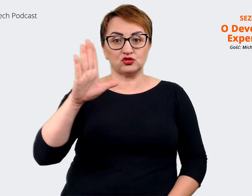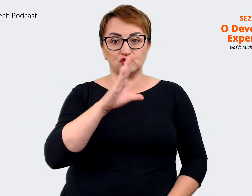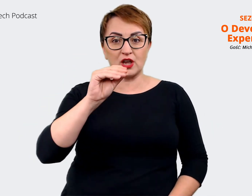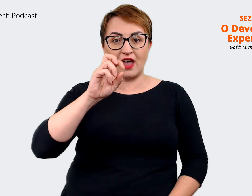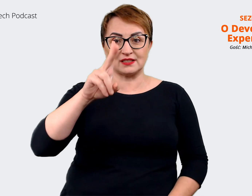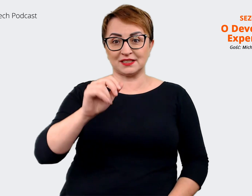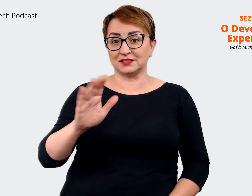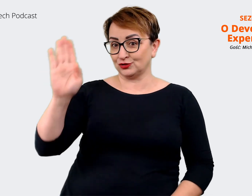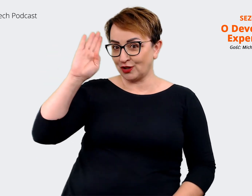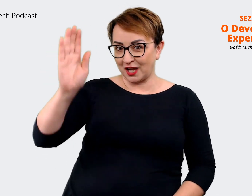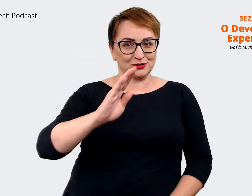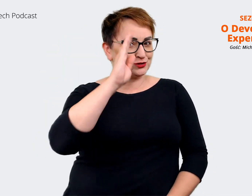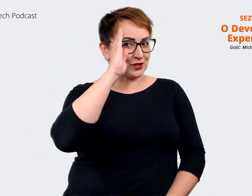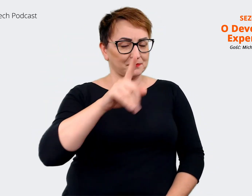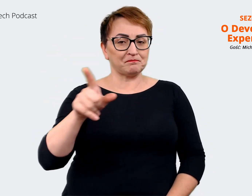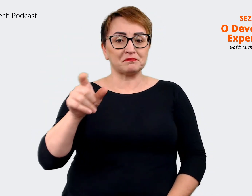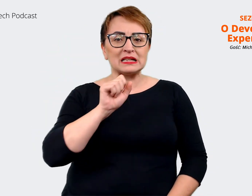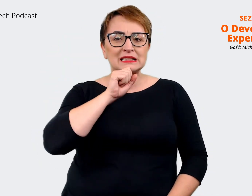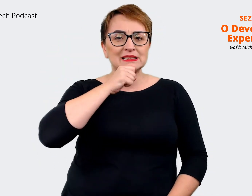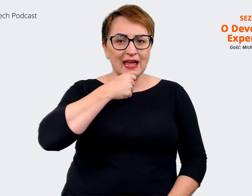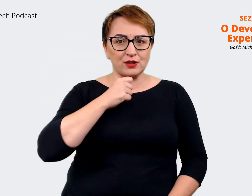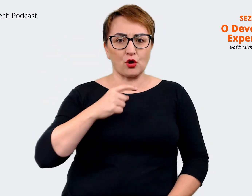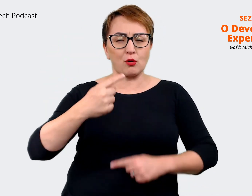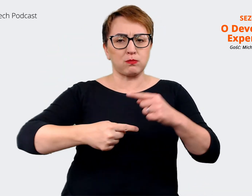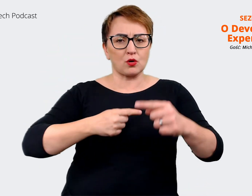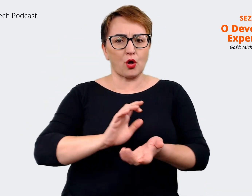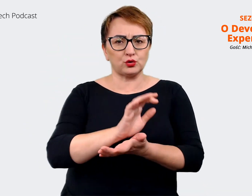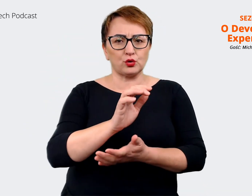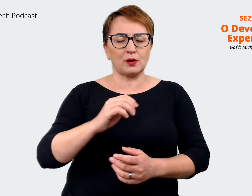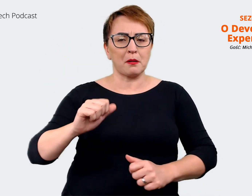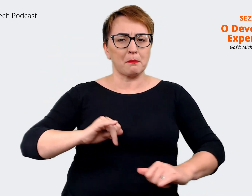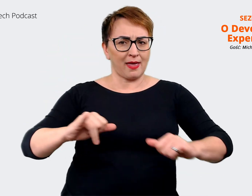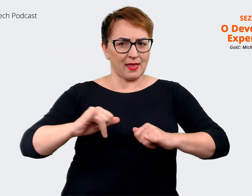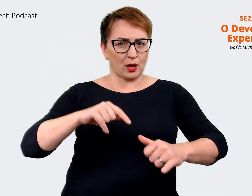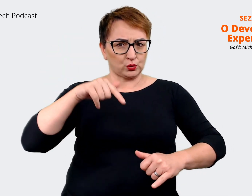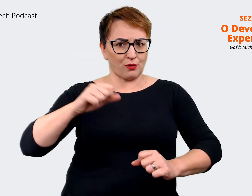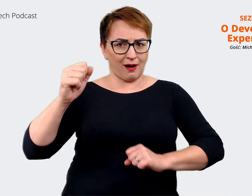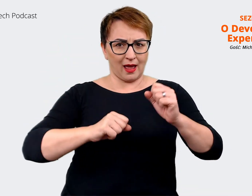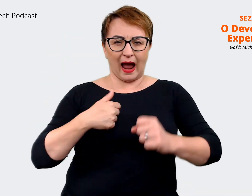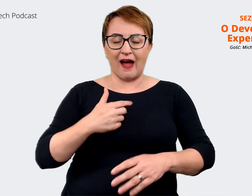Prowadzący: Senior Product Manager w Allegro. Ale zanim zaczęliśmy naszą rozmowę,